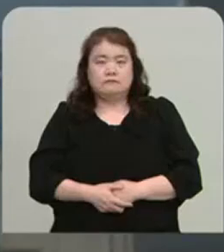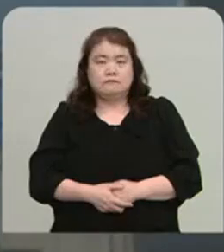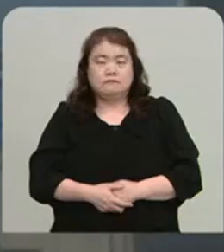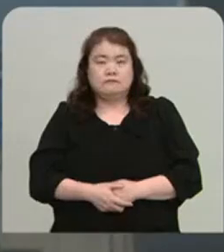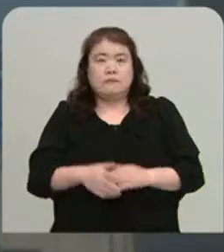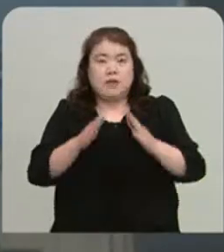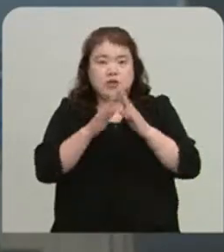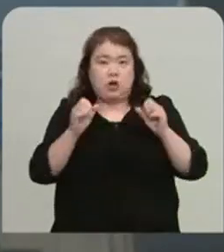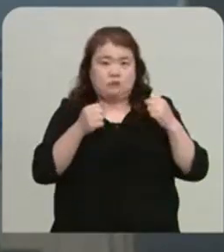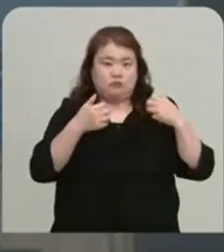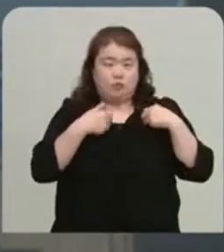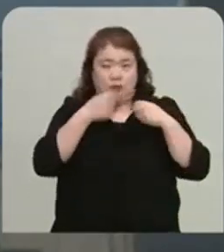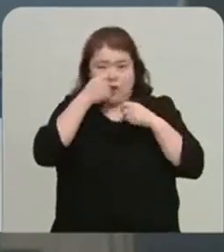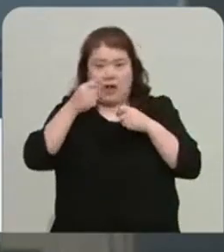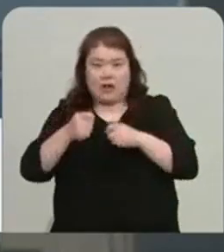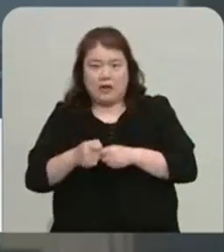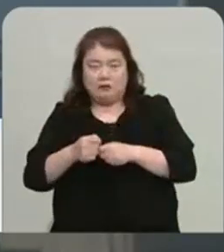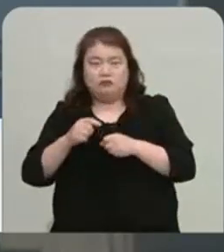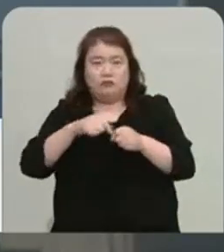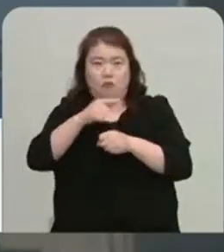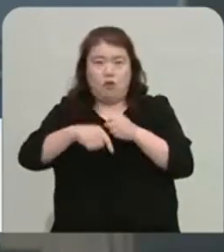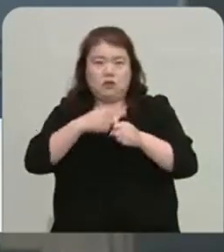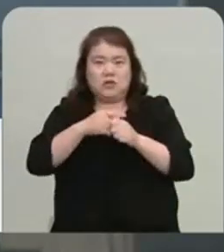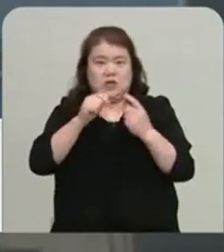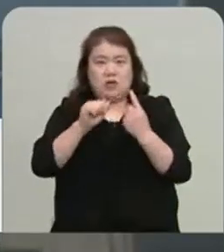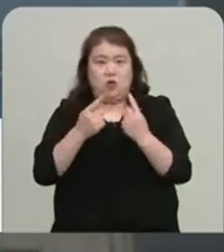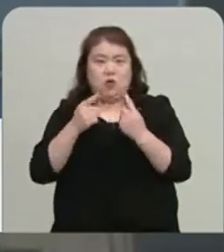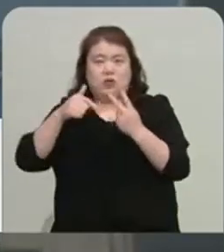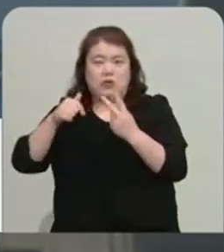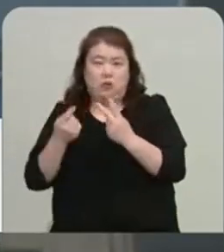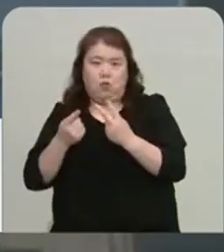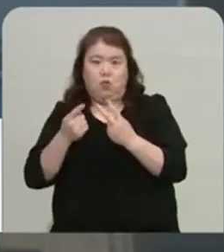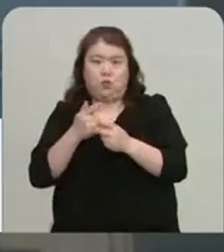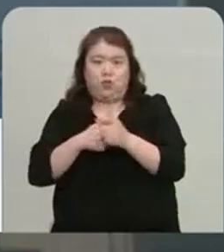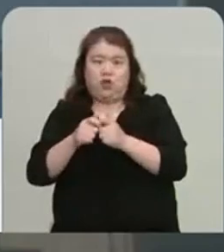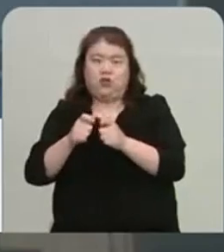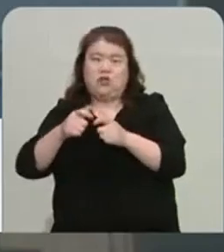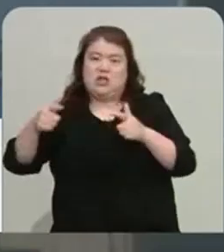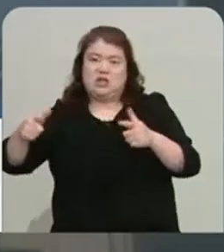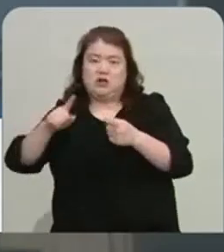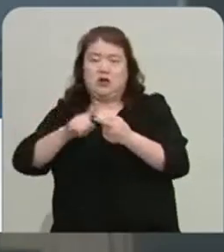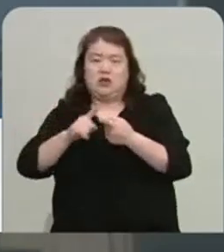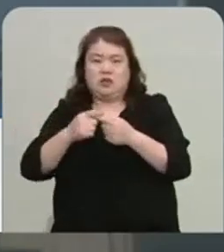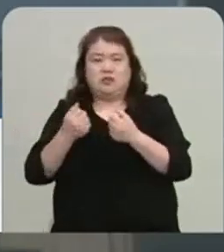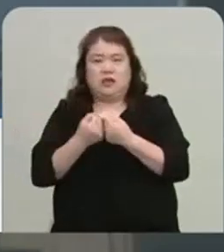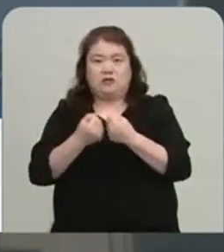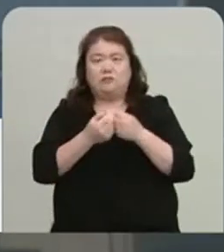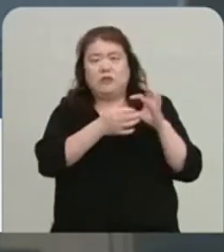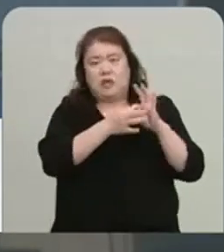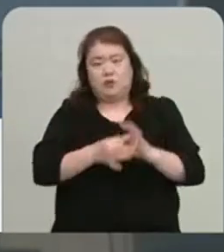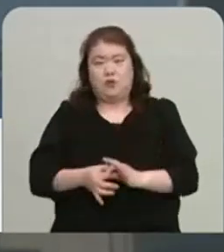전라북도와 인접한 한빛원전 1 2호기 의 수명 연장을 둘러싼 줄다리기가 새해에도 이어지고 있습니다.